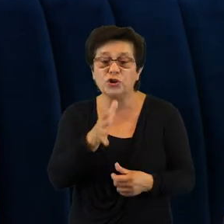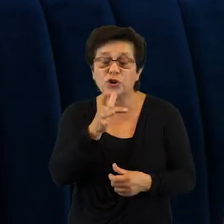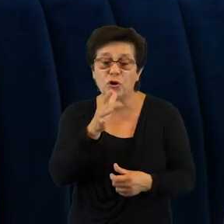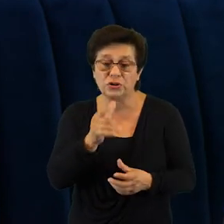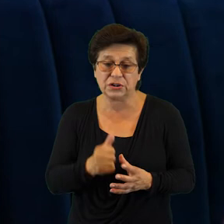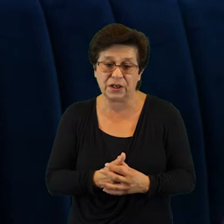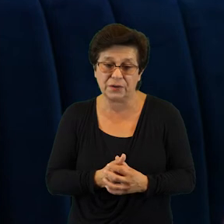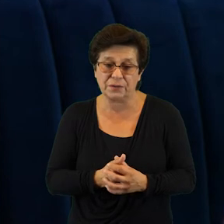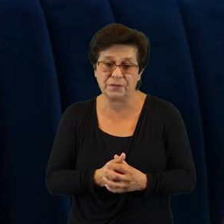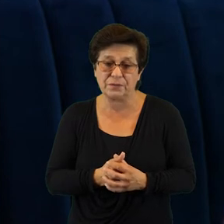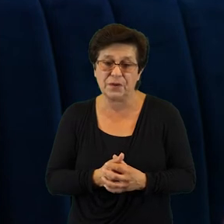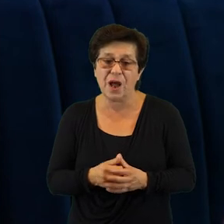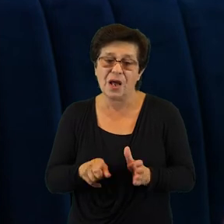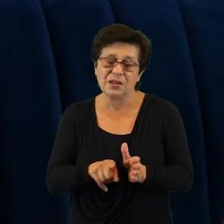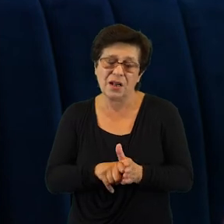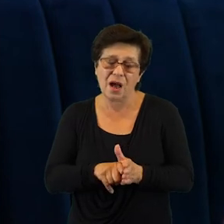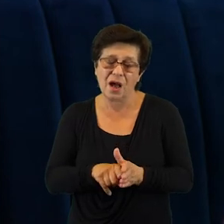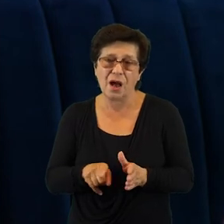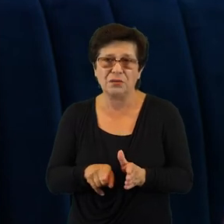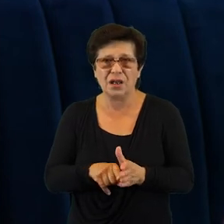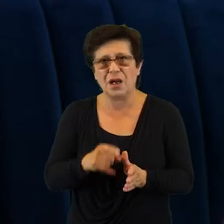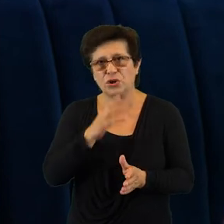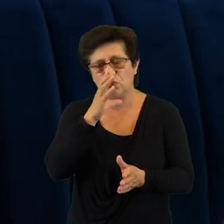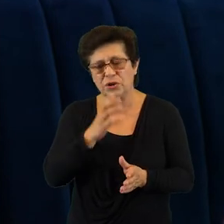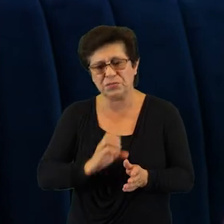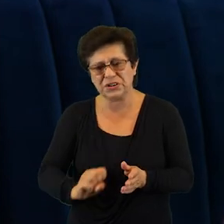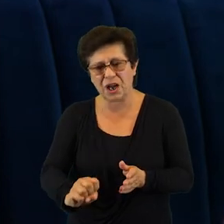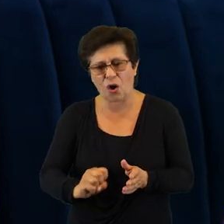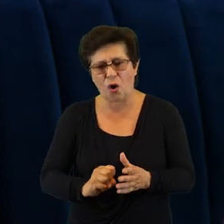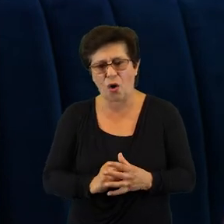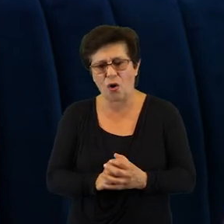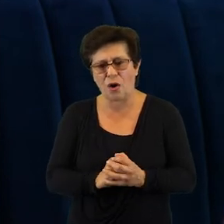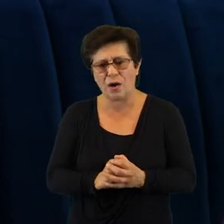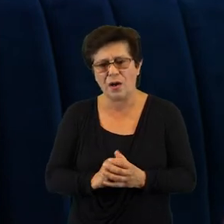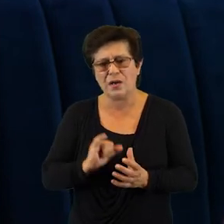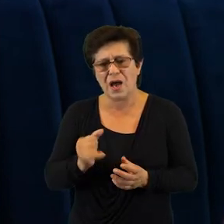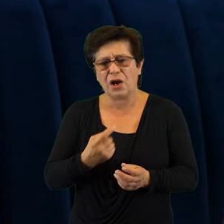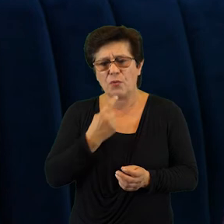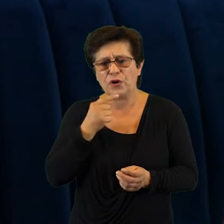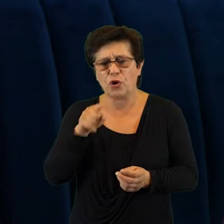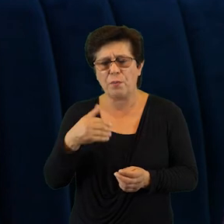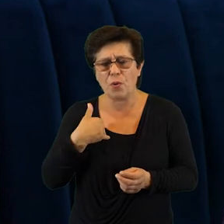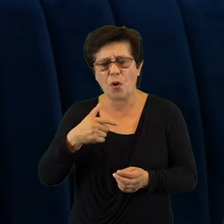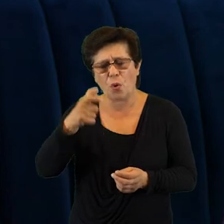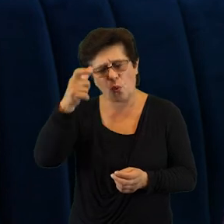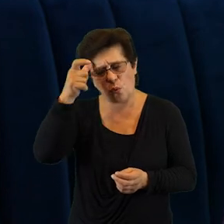Natomiast dla Słonimskiego, tak jak powiedziałam, miało to głównie znaczenie o tyle,